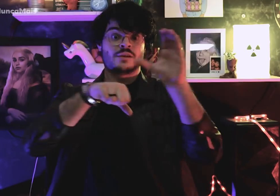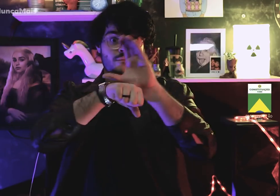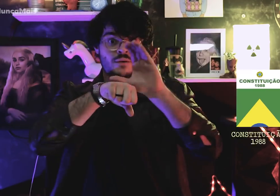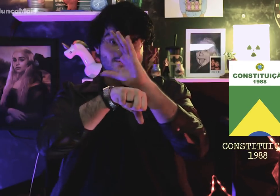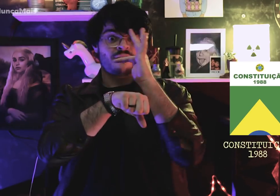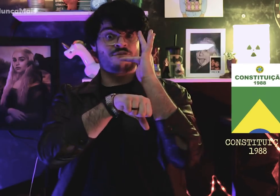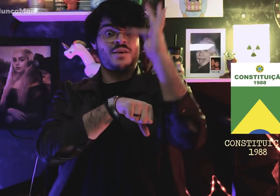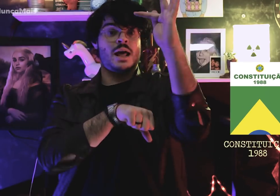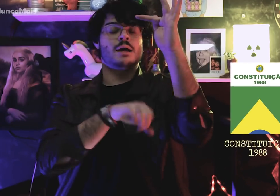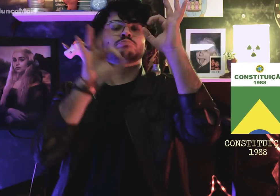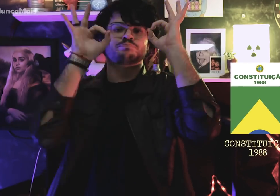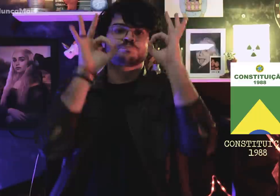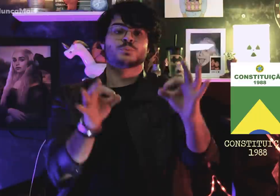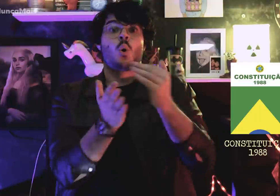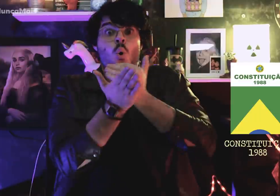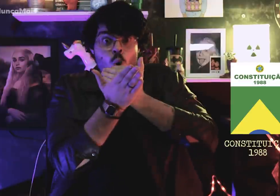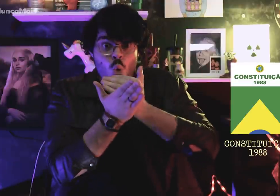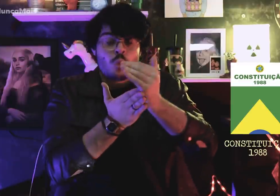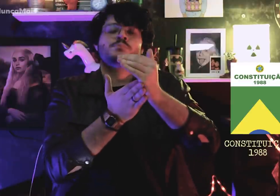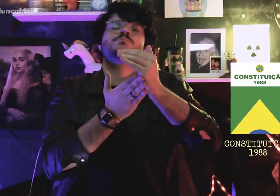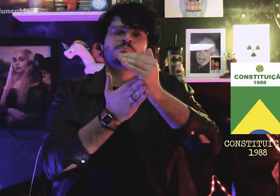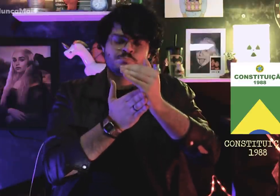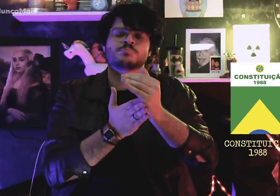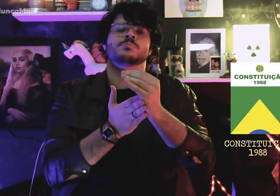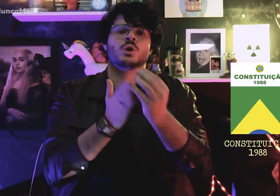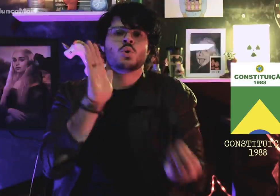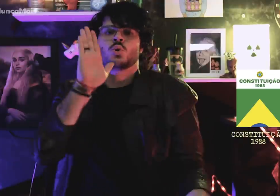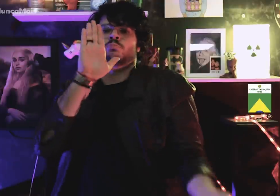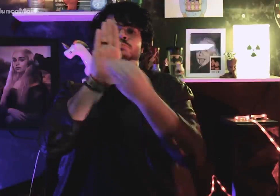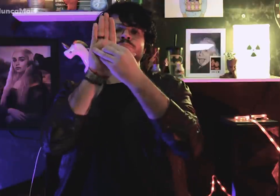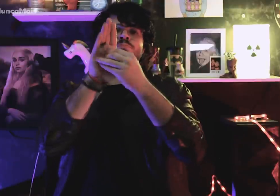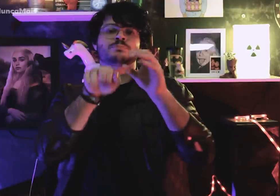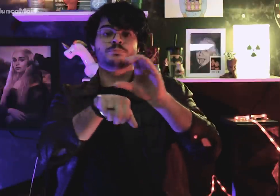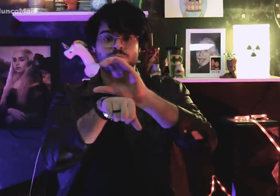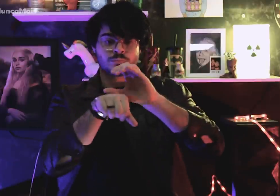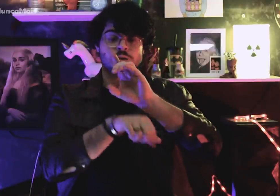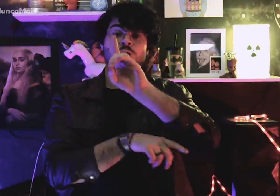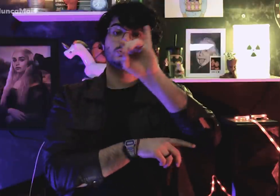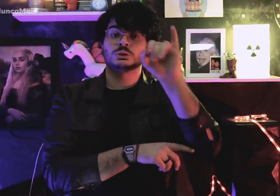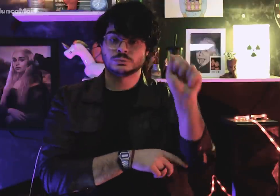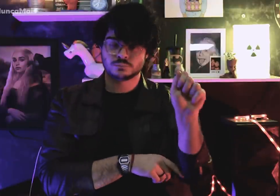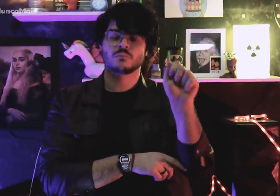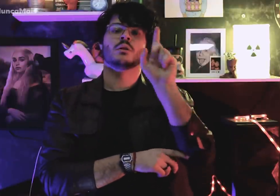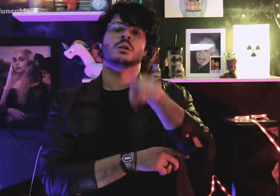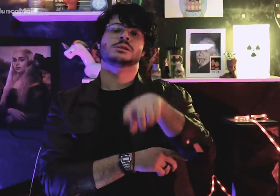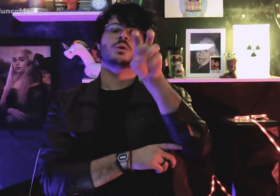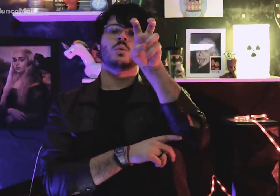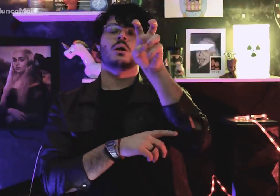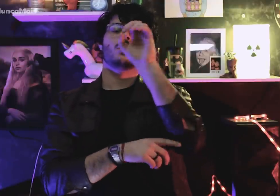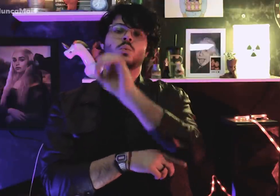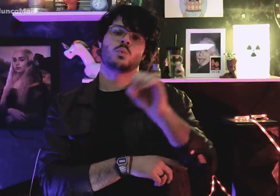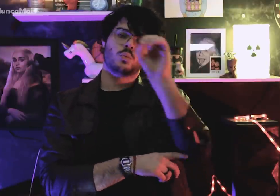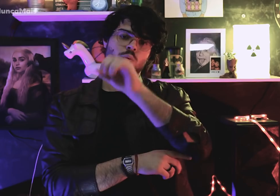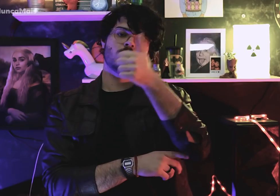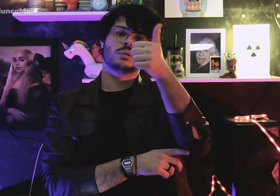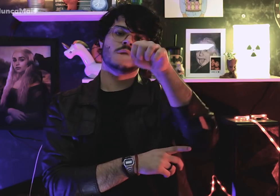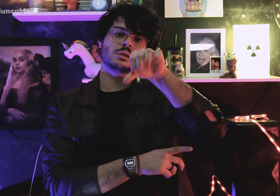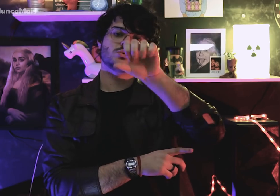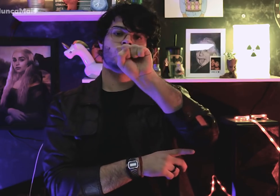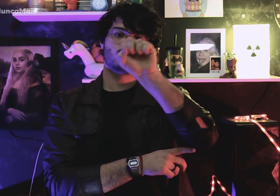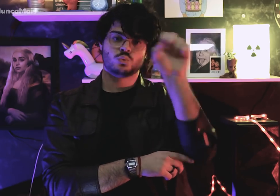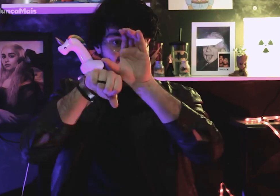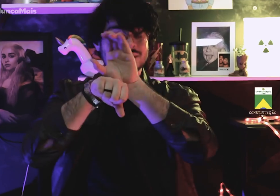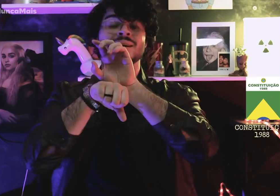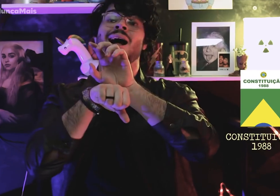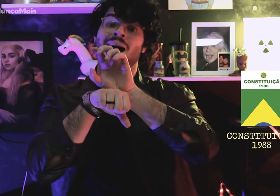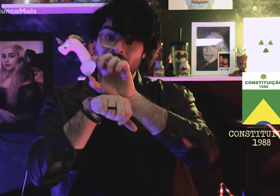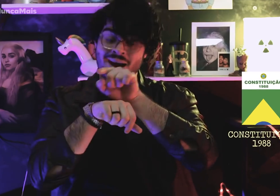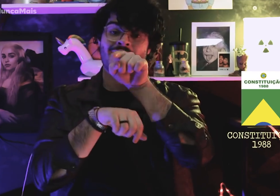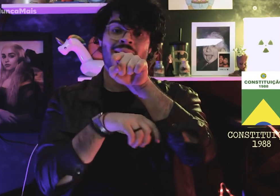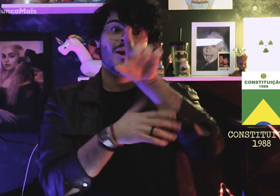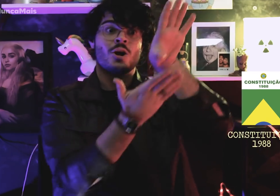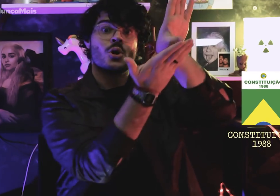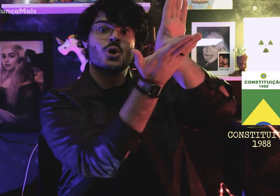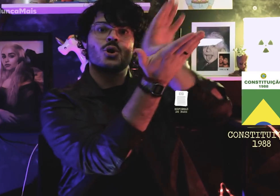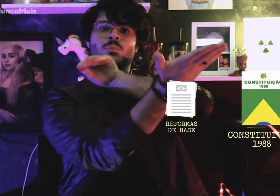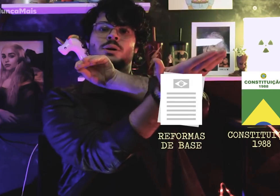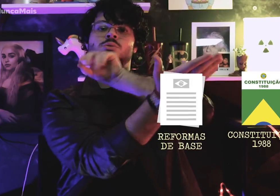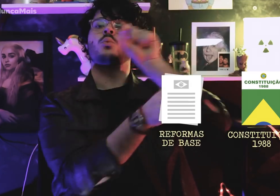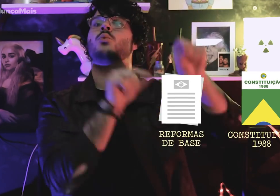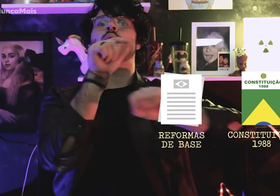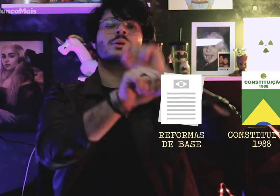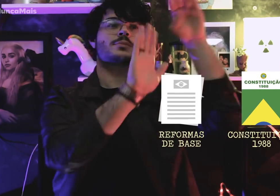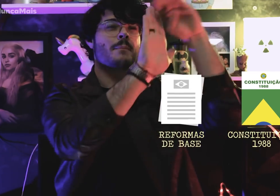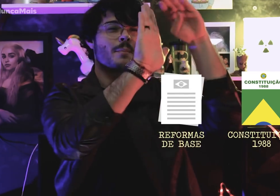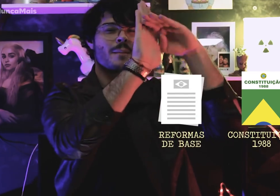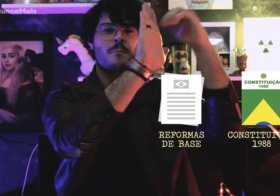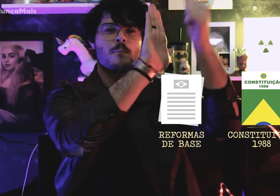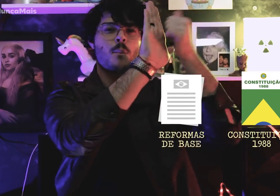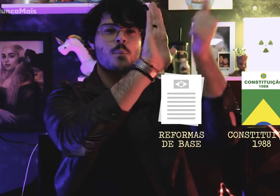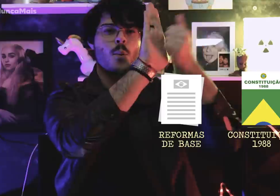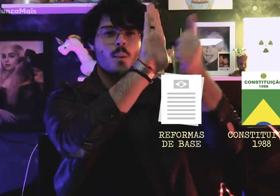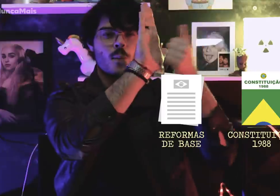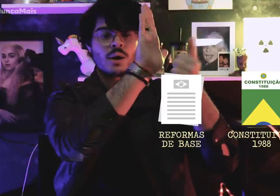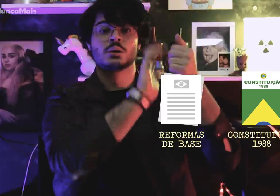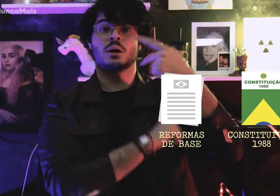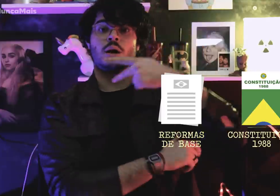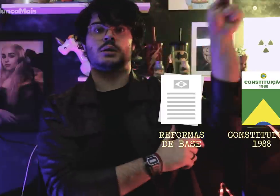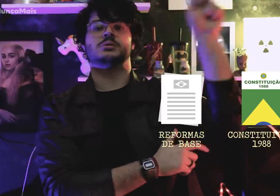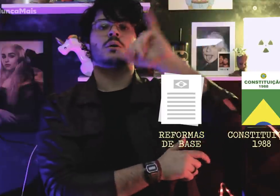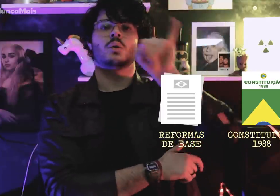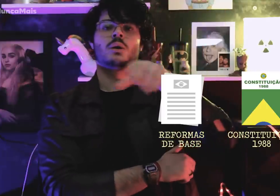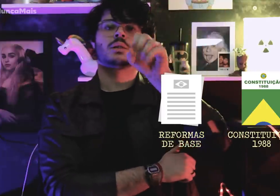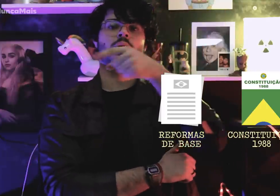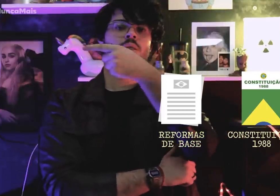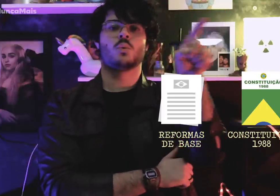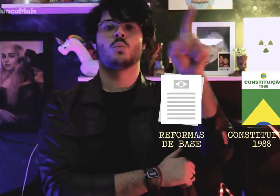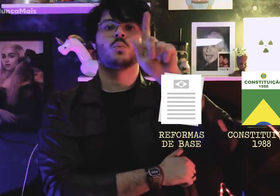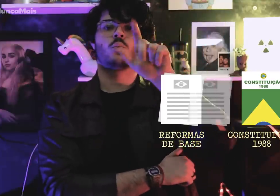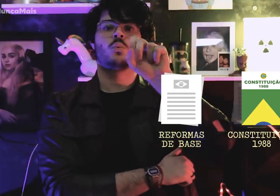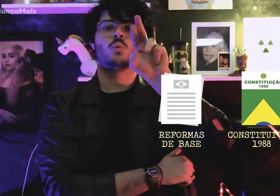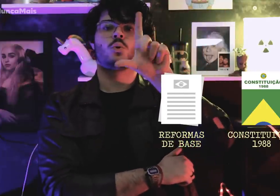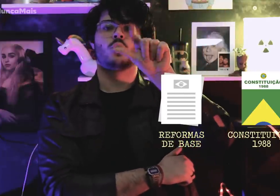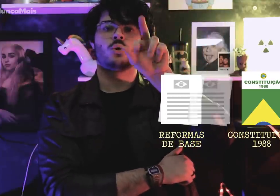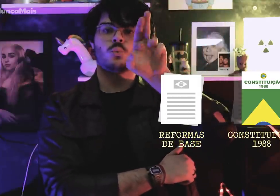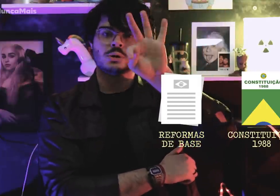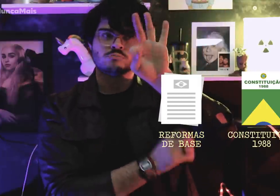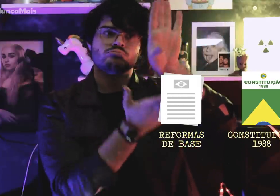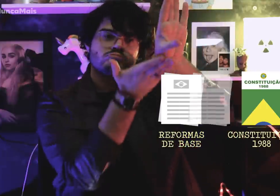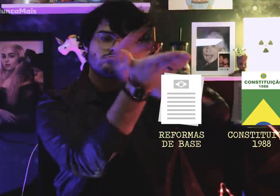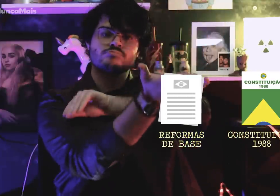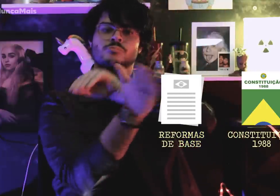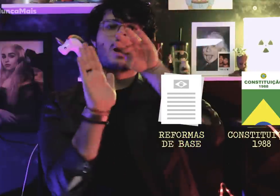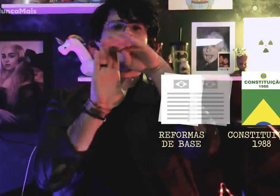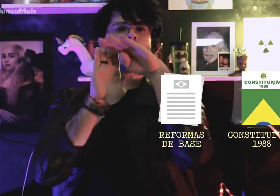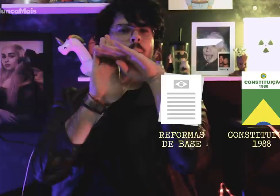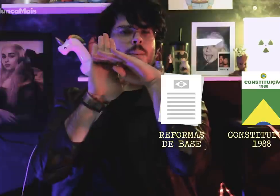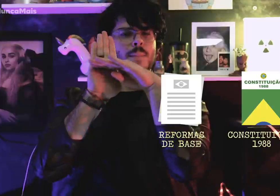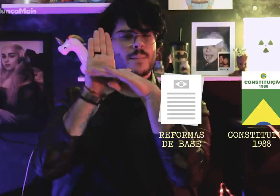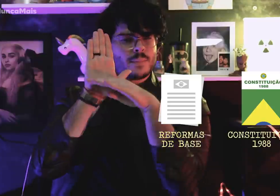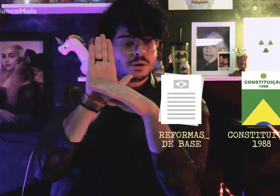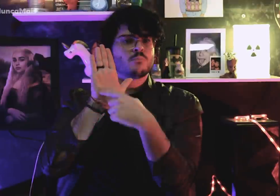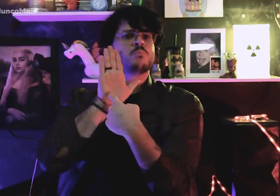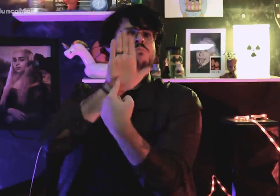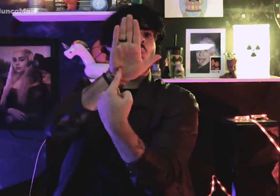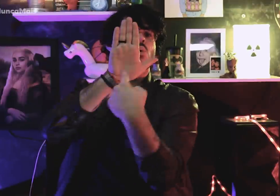Promulgada em 05 de outubro de 1988, teve inspiração nas reformas de base criadas por João Goulart